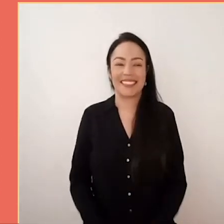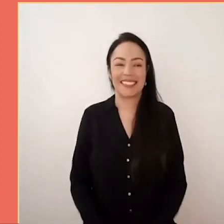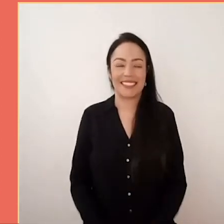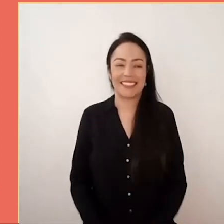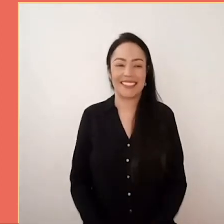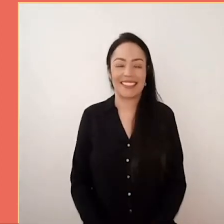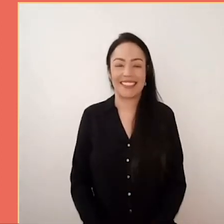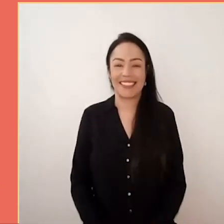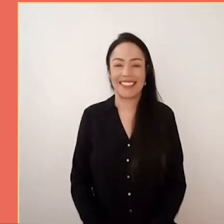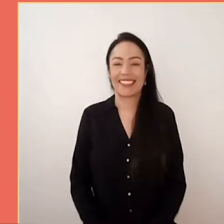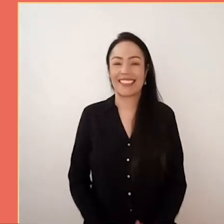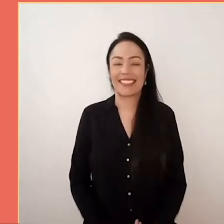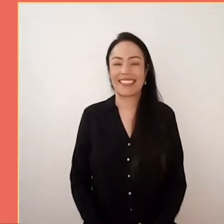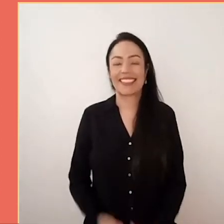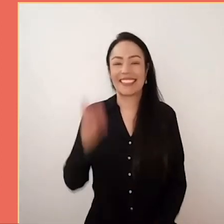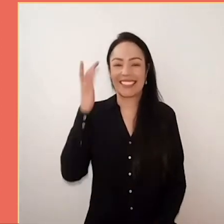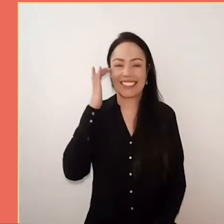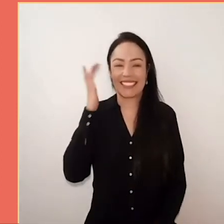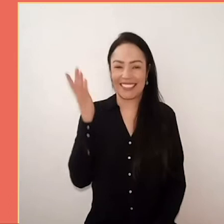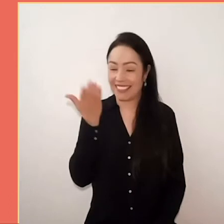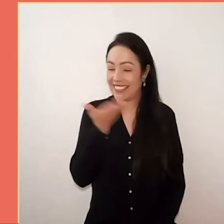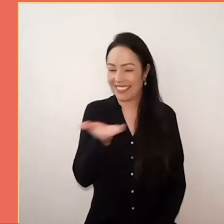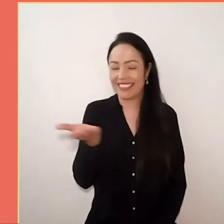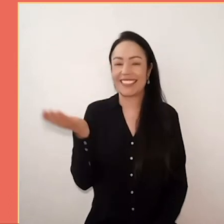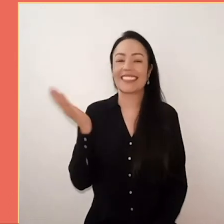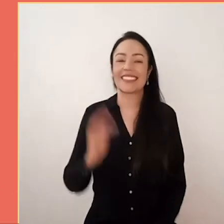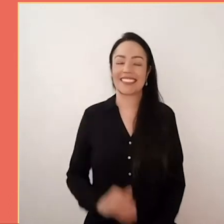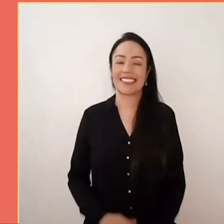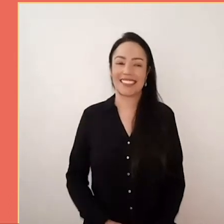Aí eu acho que deixo pra ela a parte poética.